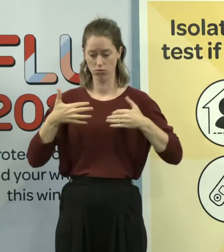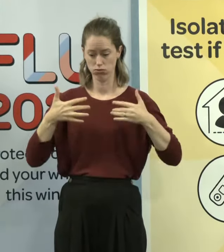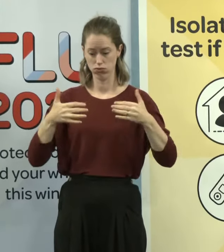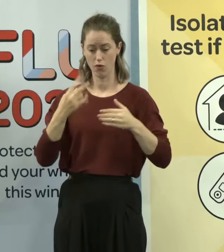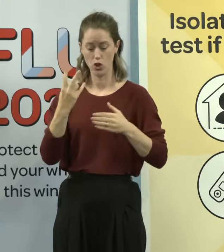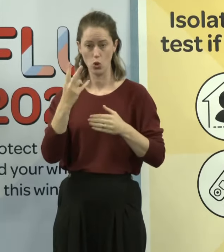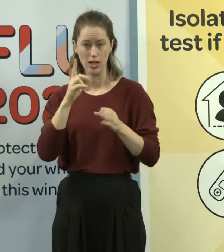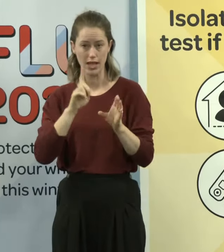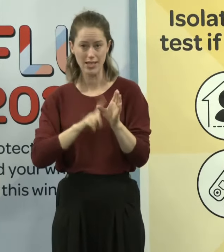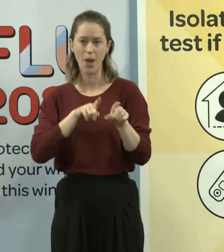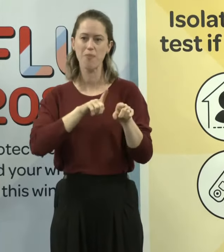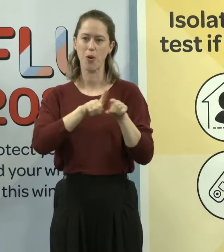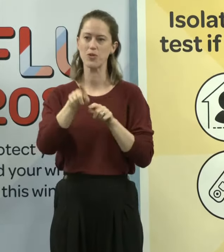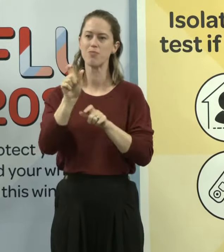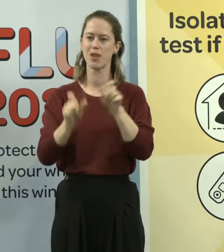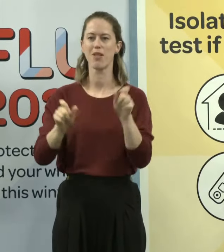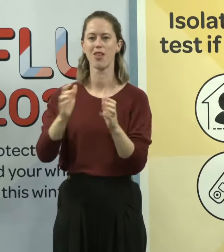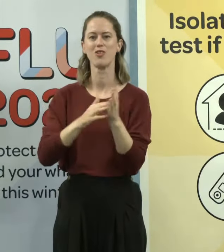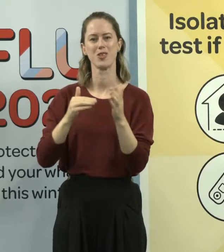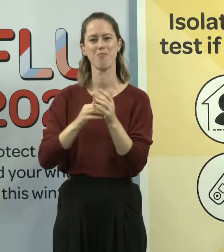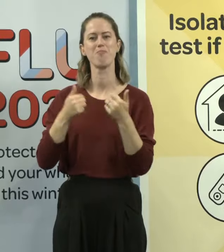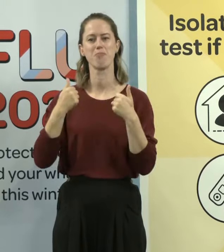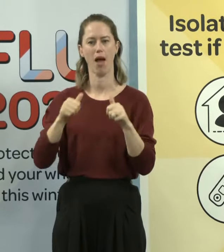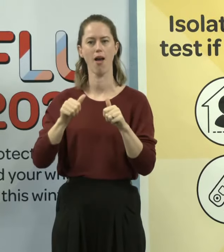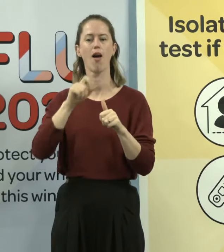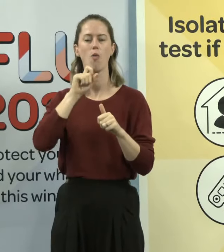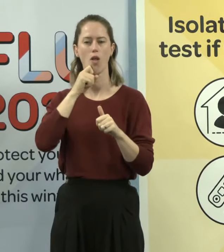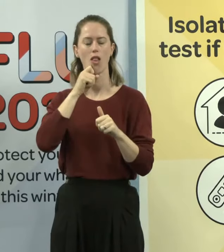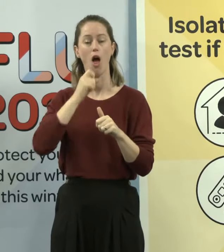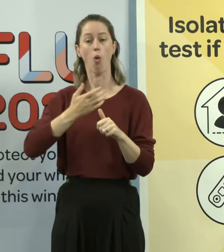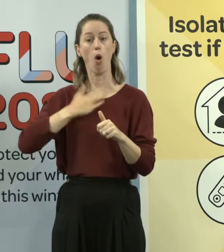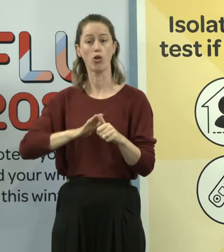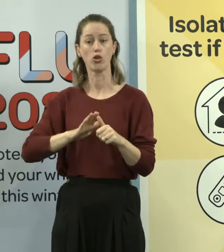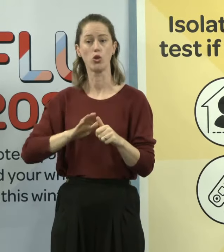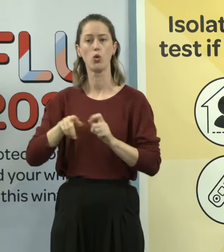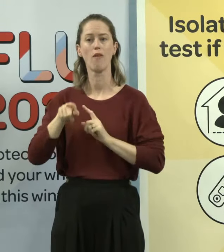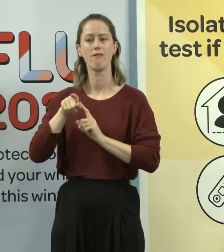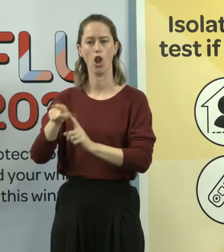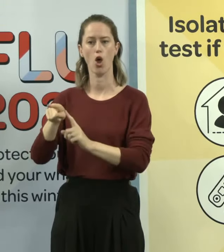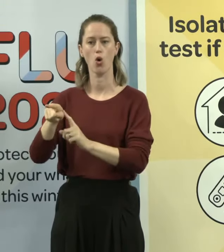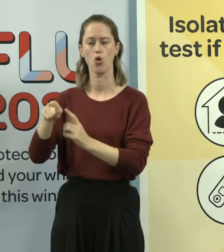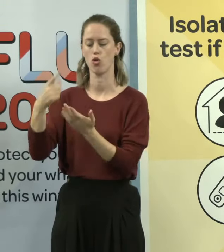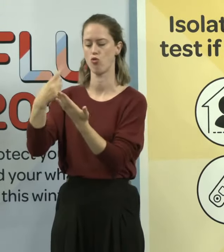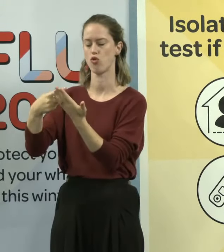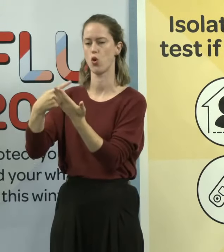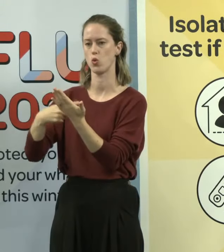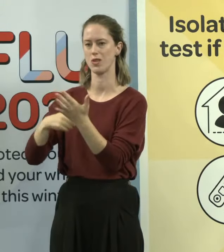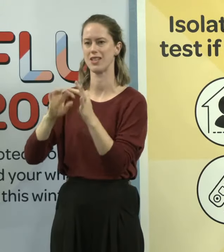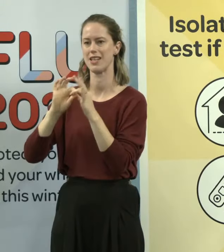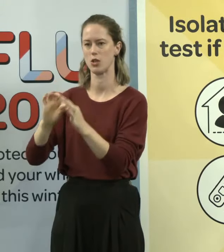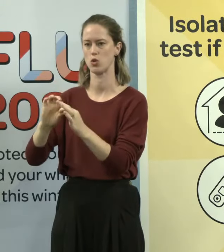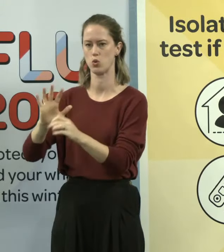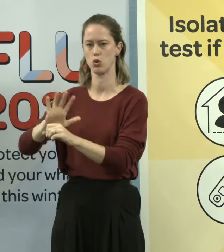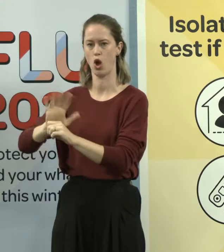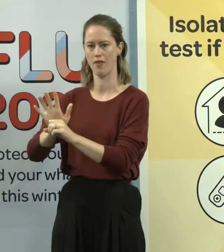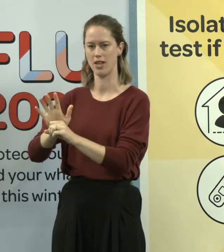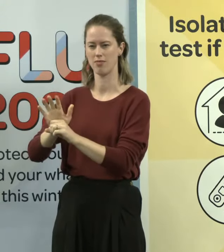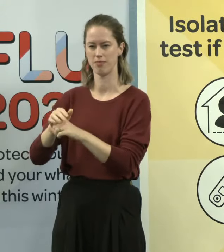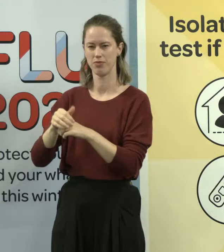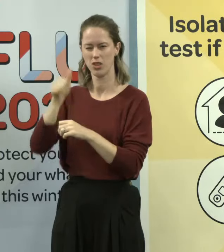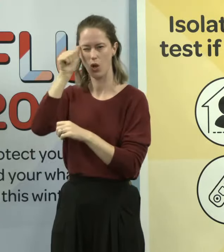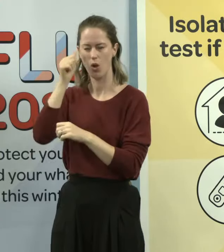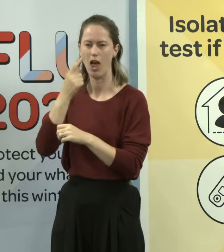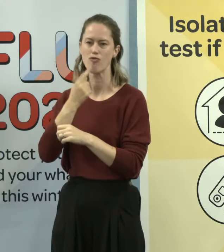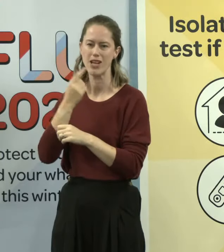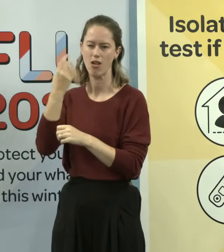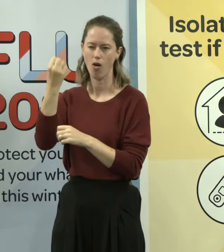Pirimia me As to an rnanga